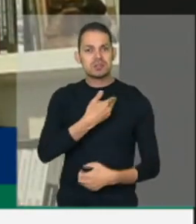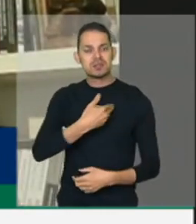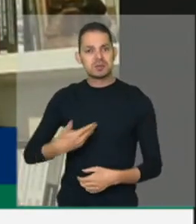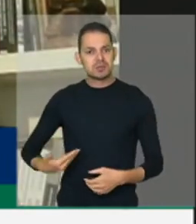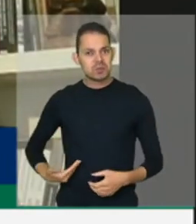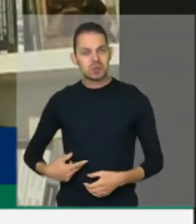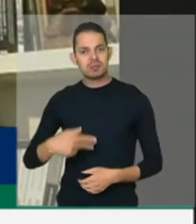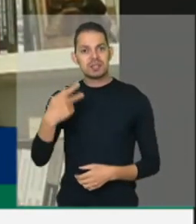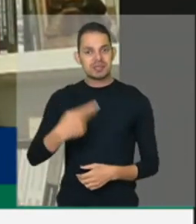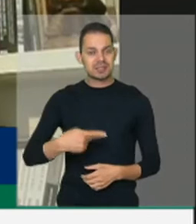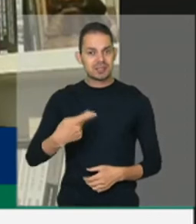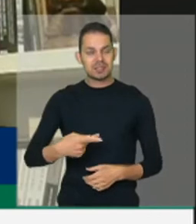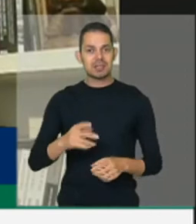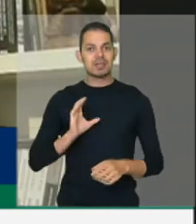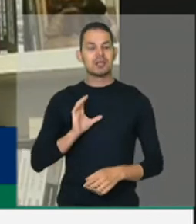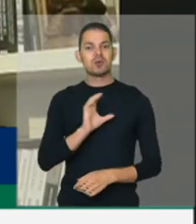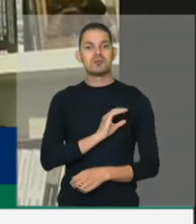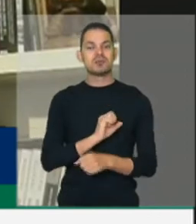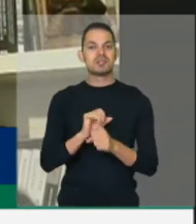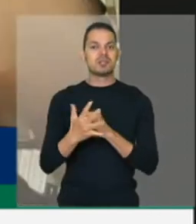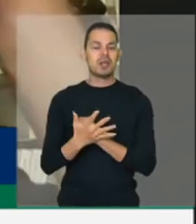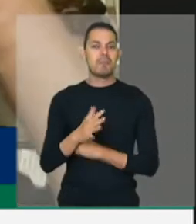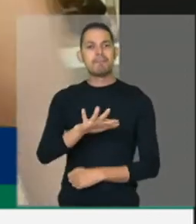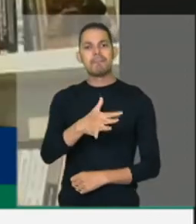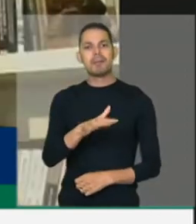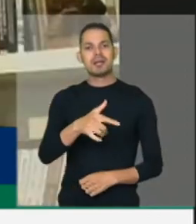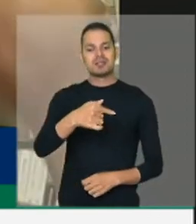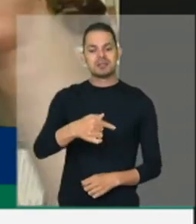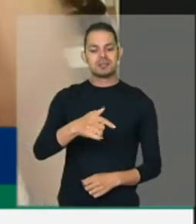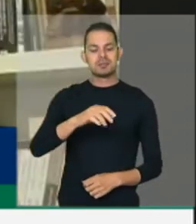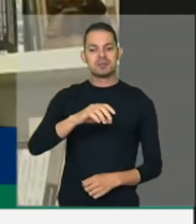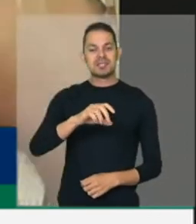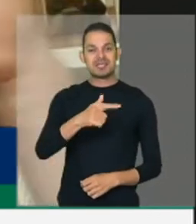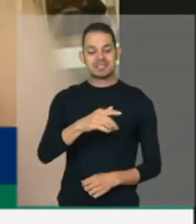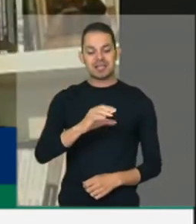COMISSÃO DA COVID-19 SÃO CERCA DE 700 MILHÕES DE DOSES